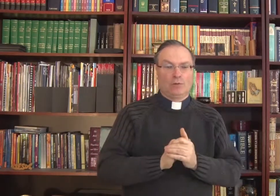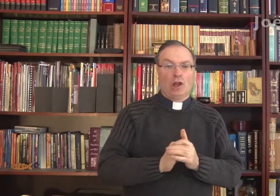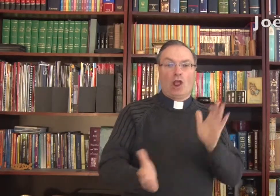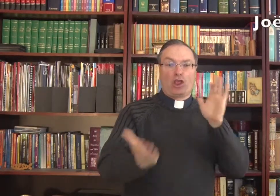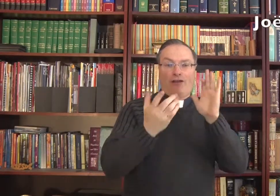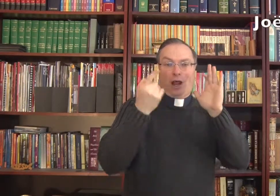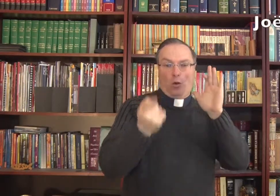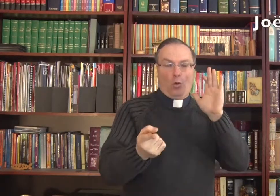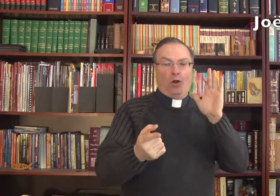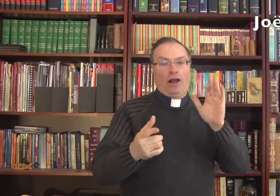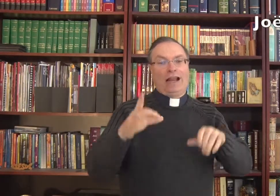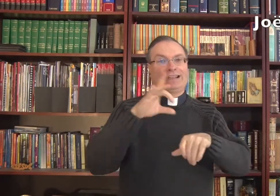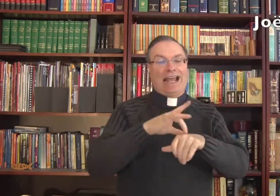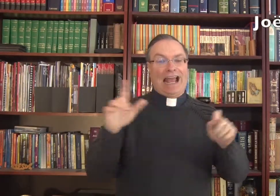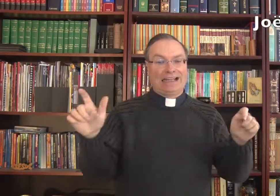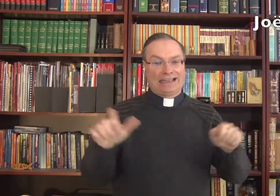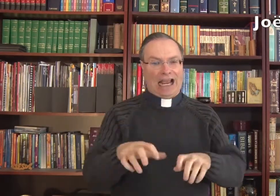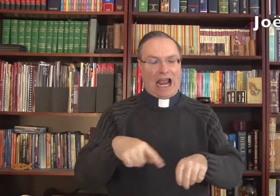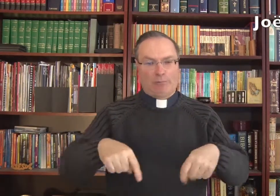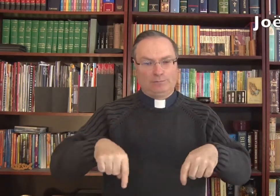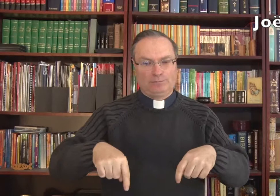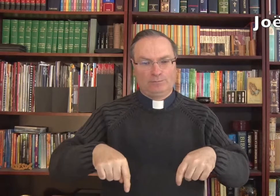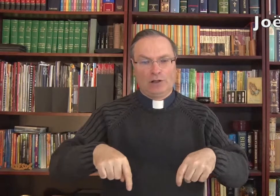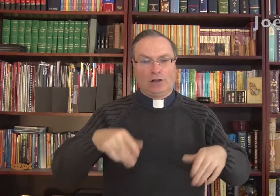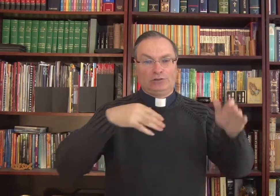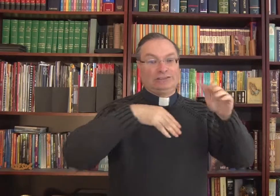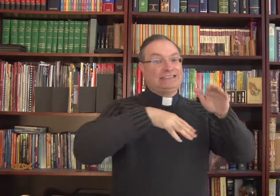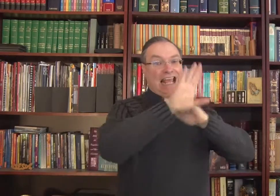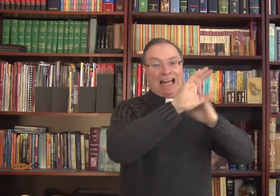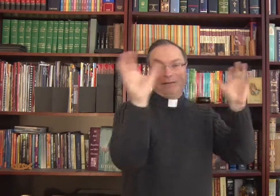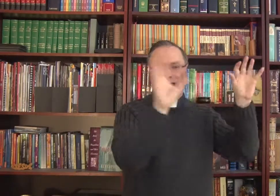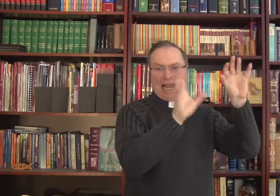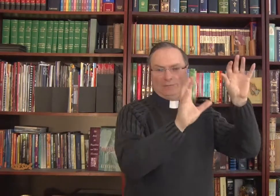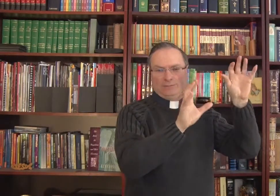«Devant eux la terre tremble, le ciel est ébranlé,